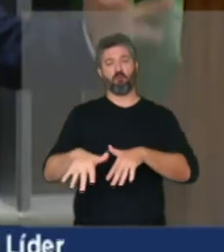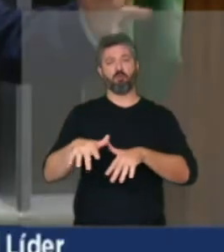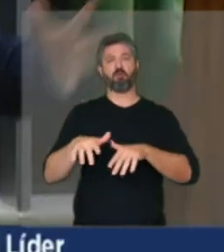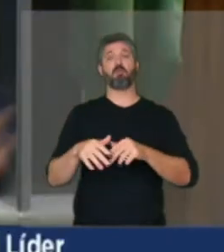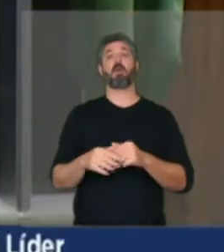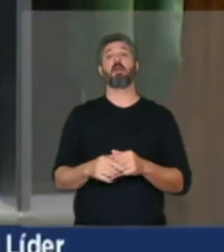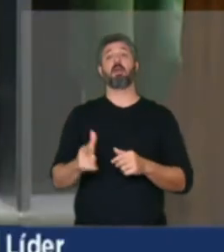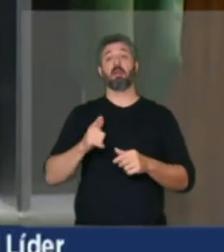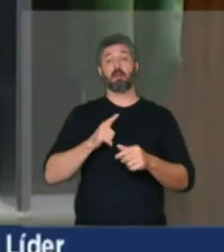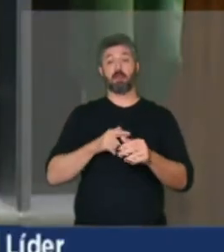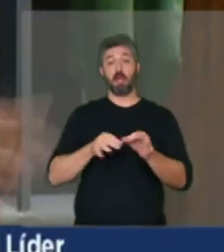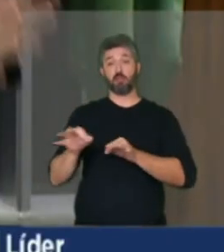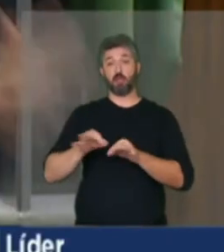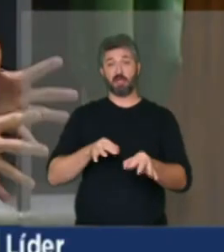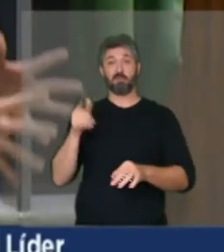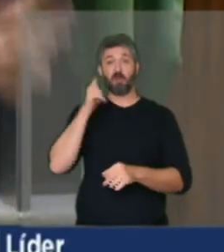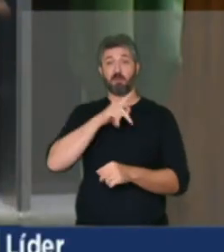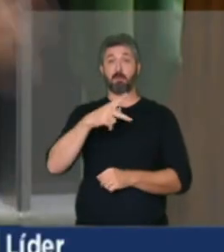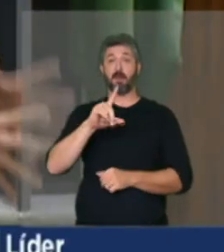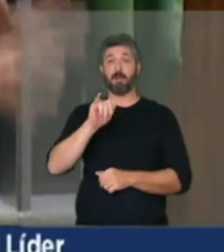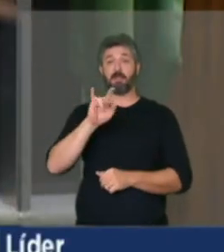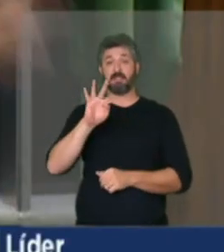REALIZANDO UM PLEBISCITO POPULAR. SE O GOVERNO NÃO QUER QUE O POVO FALE, NÃO QUER OUVIR O POVO, AS